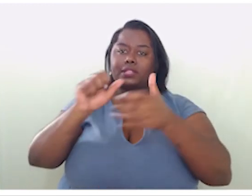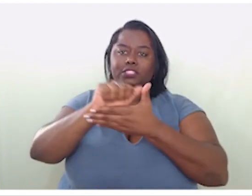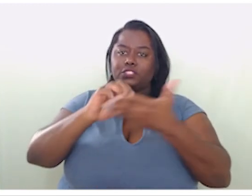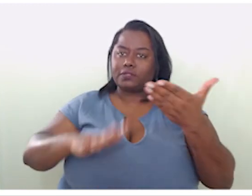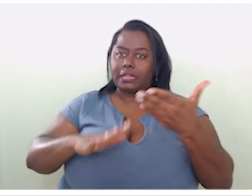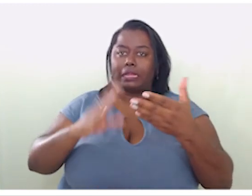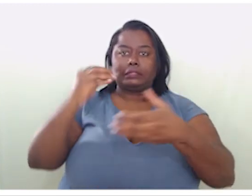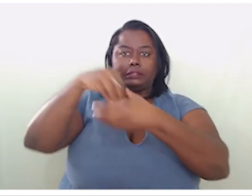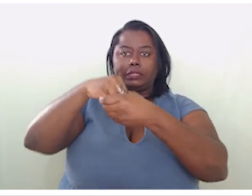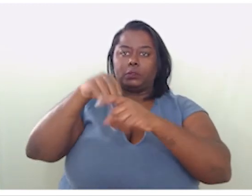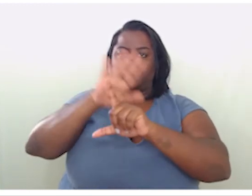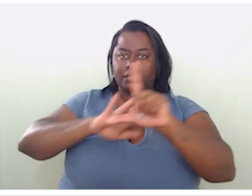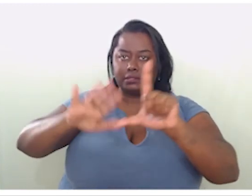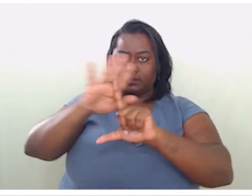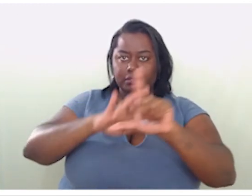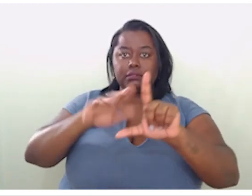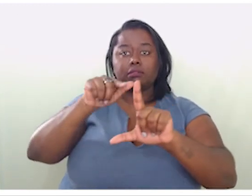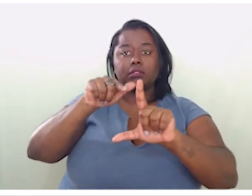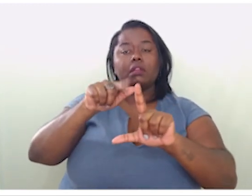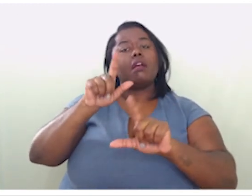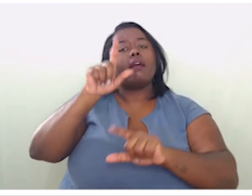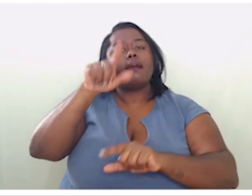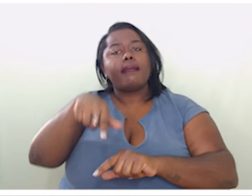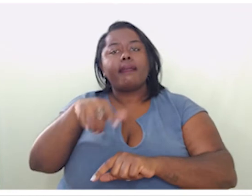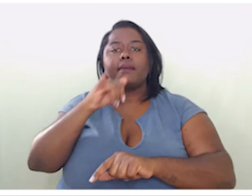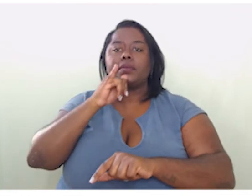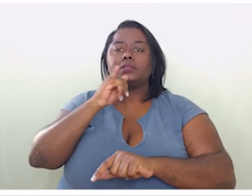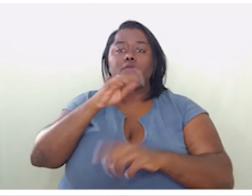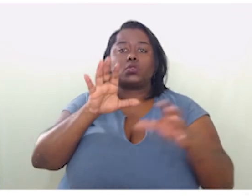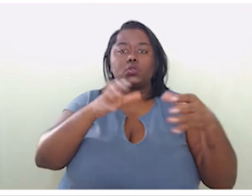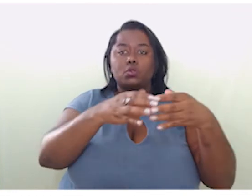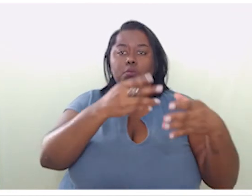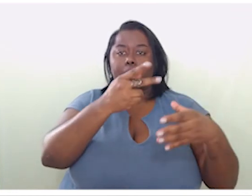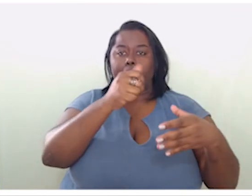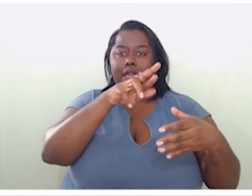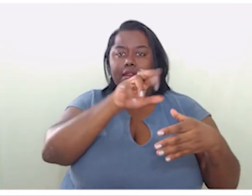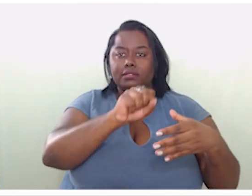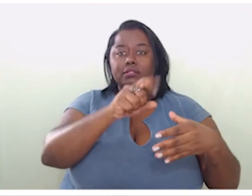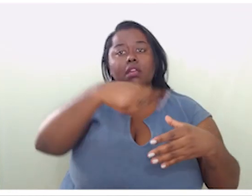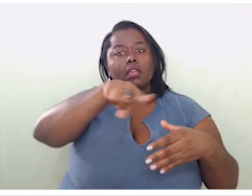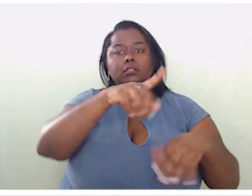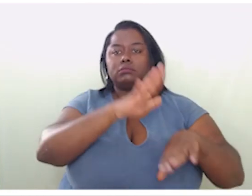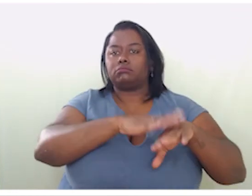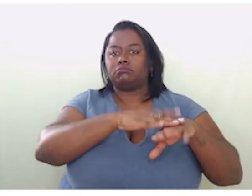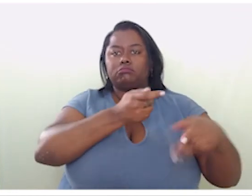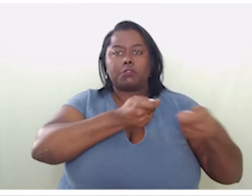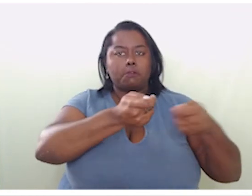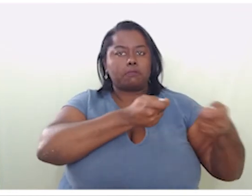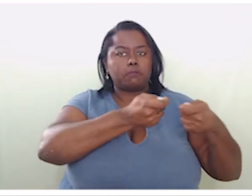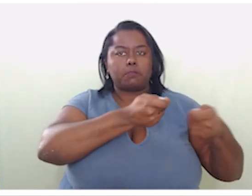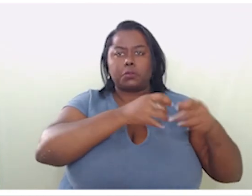y solamente si los informes y demonstraciones de competencia estuviesen allá,